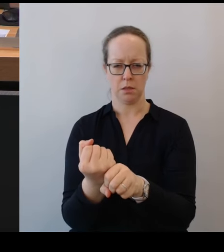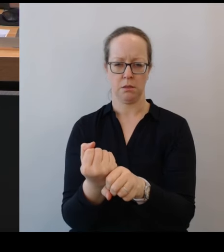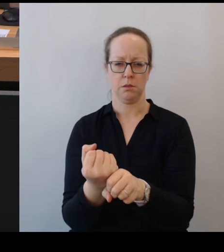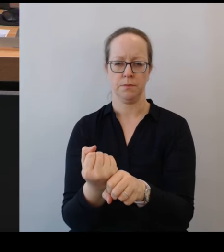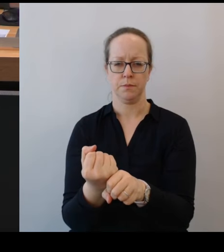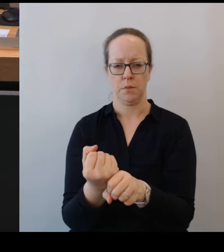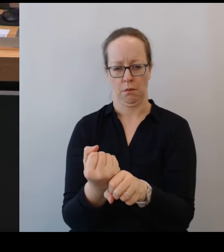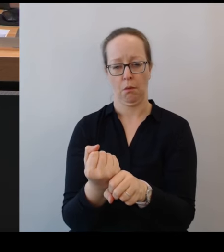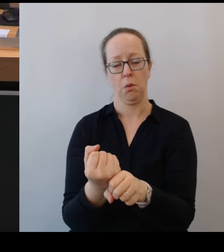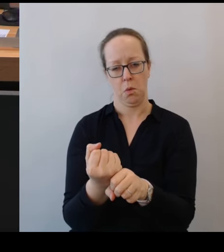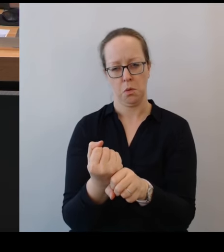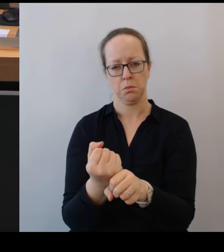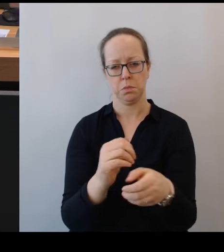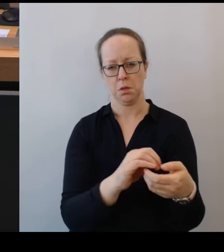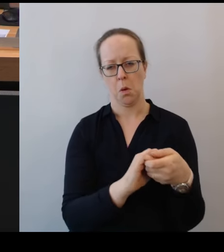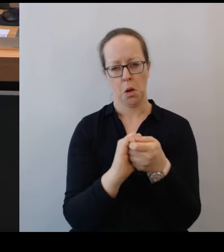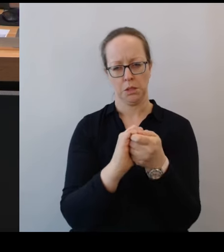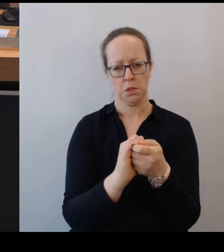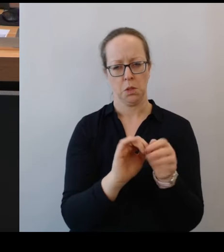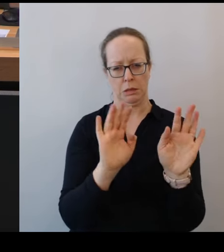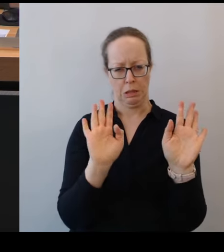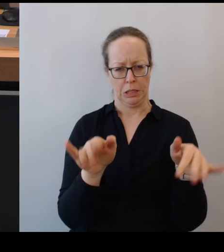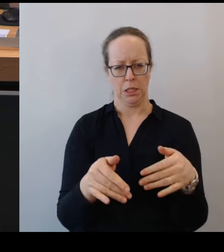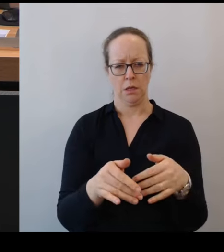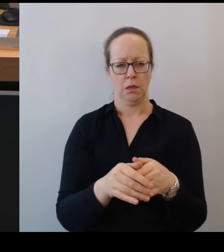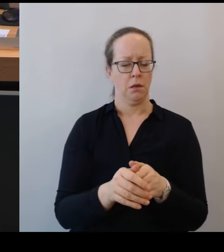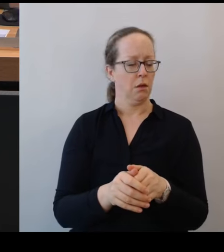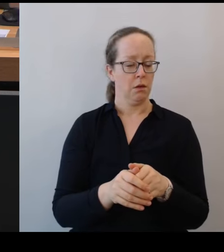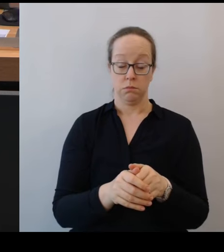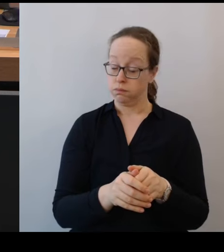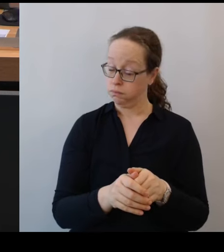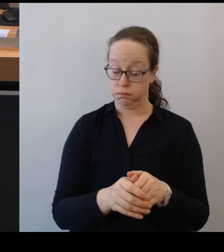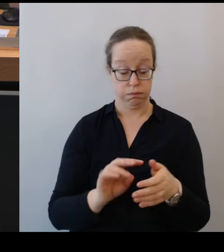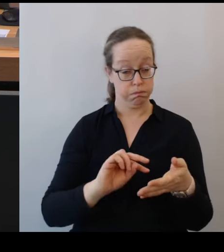Was hat sich die Ampel noch vor zwei Jahren dafür gefeiert, dass sie nach